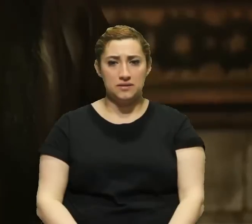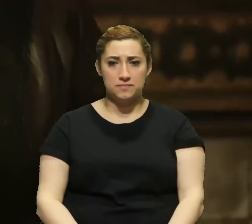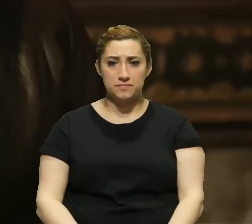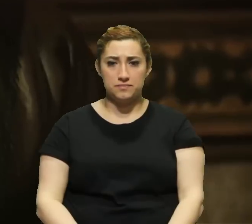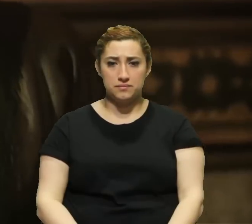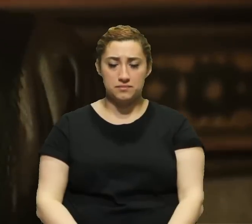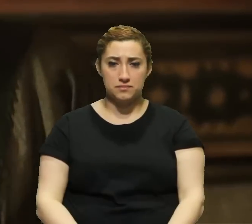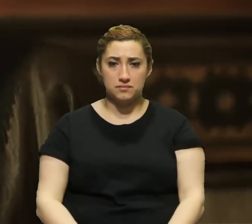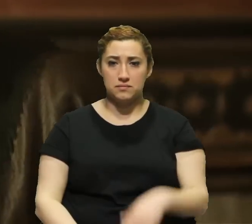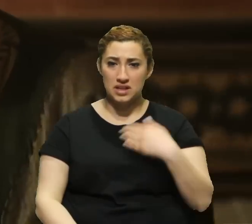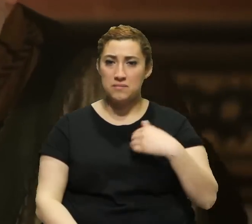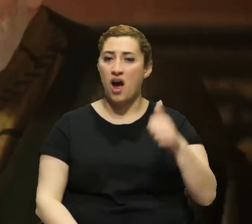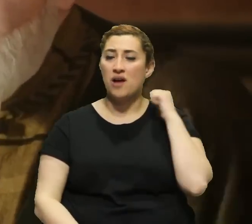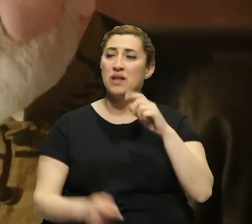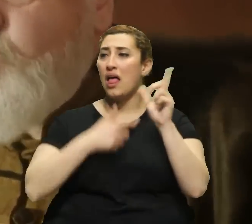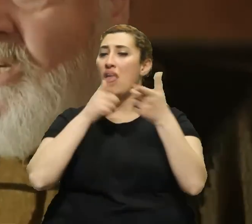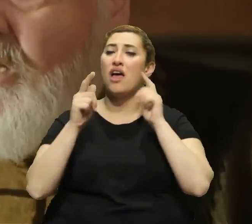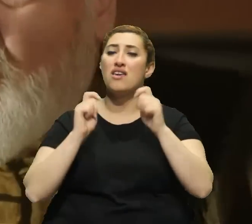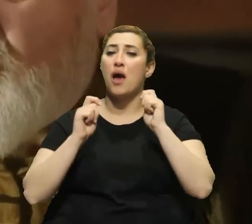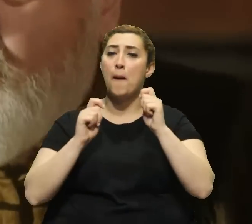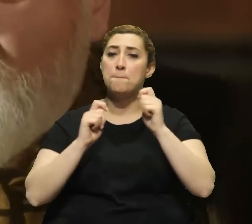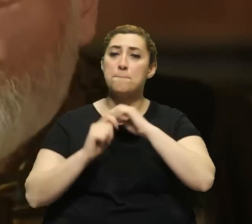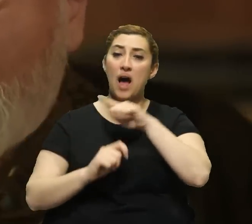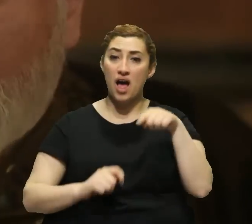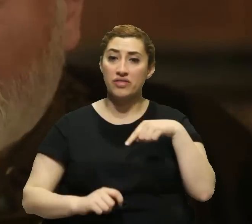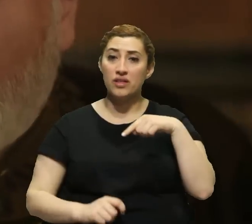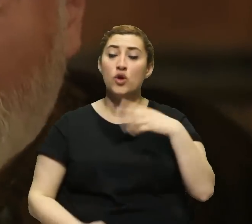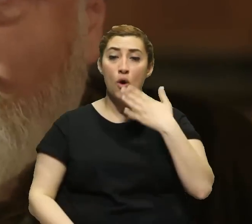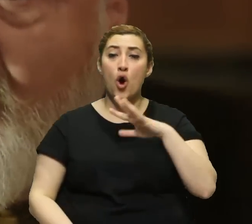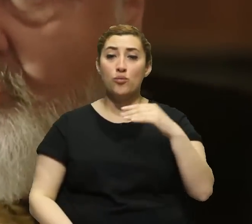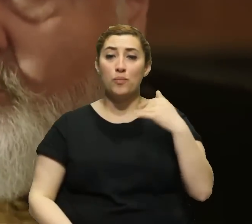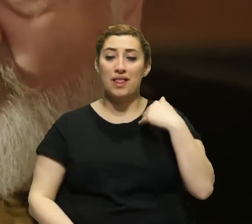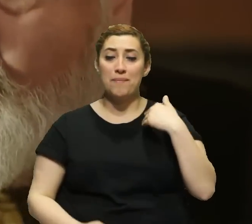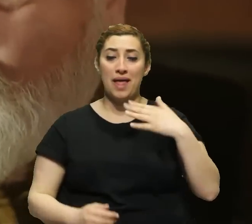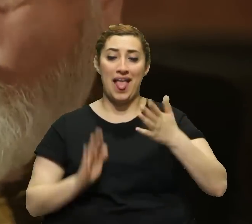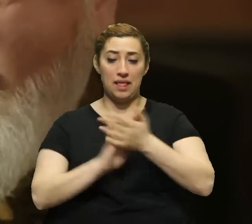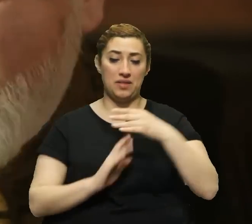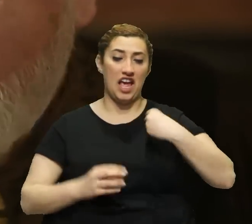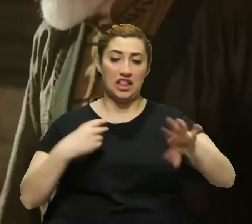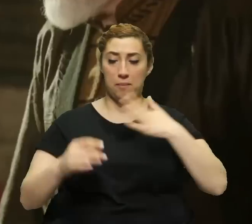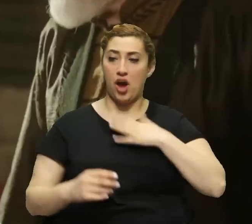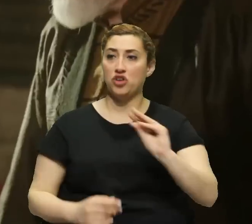Ardımızda hırlayan it mi kalmadı da... ...belimizden düşenler karşımızda durur ulen!